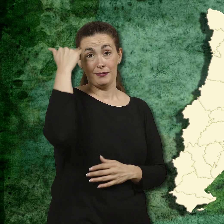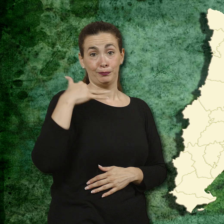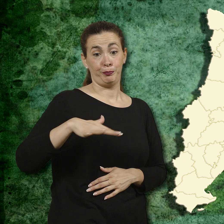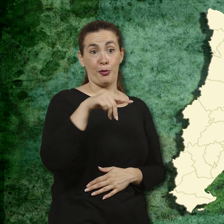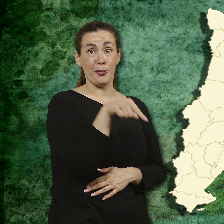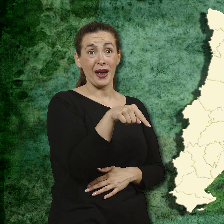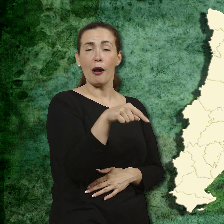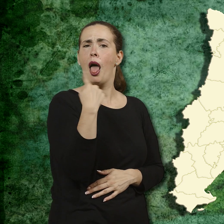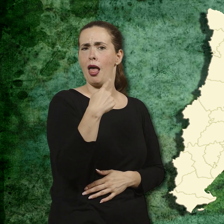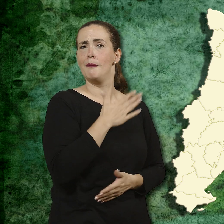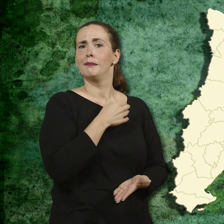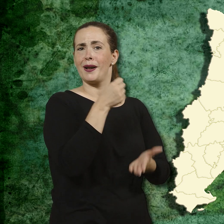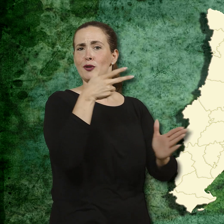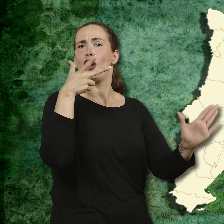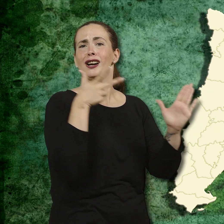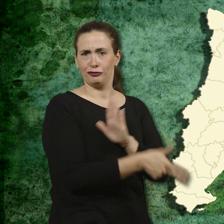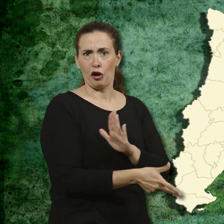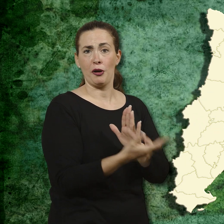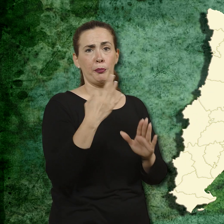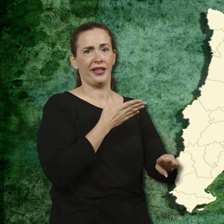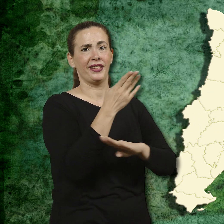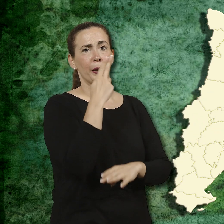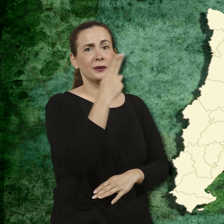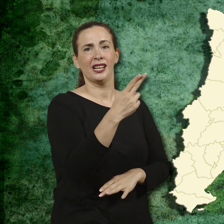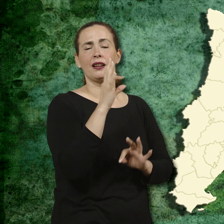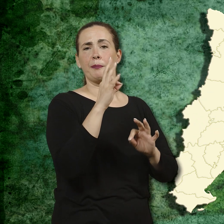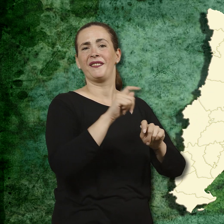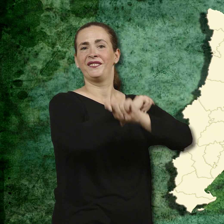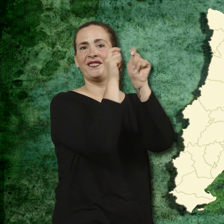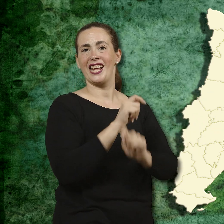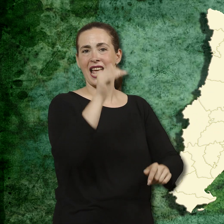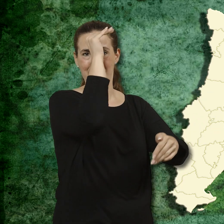Associada a aquest patrimoni històric es pot visitar la Fira Medieval,